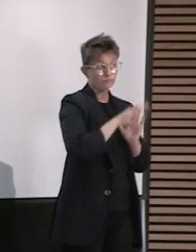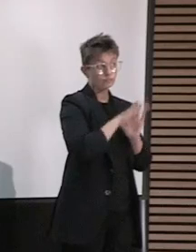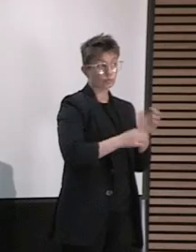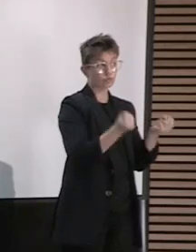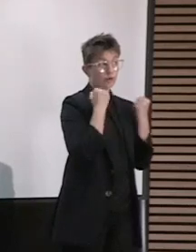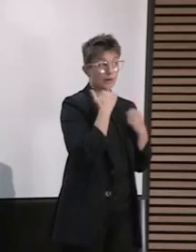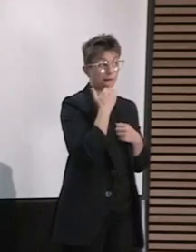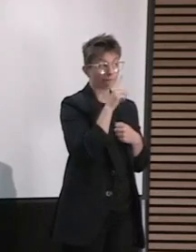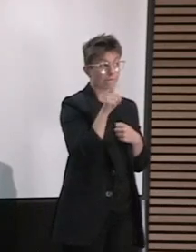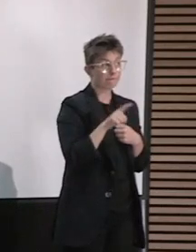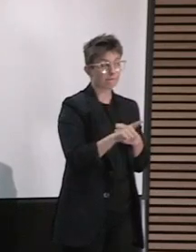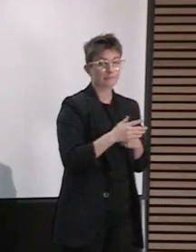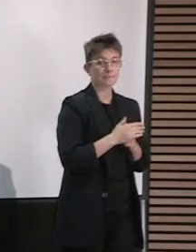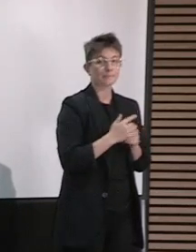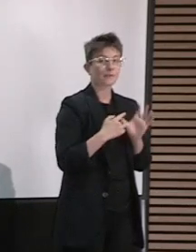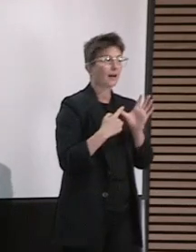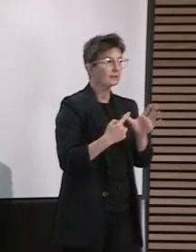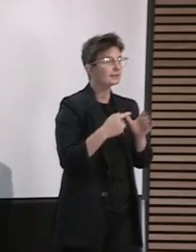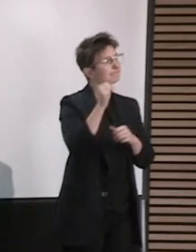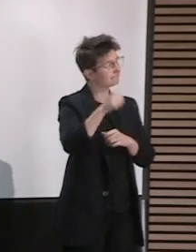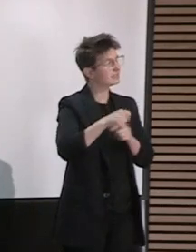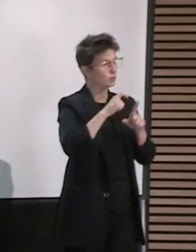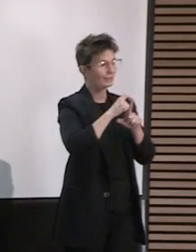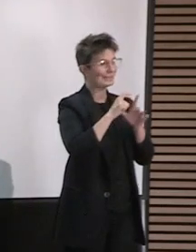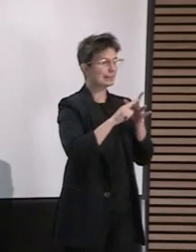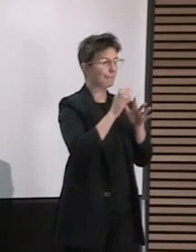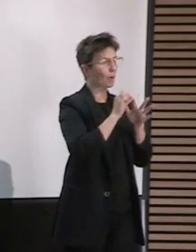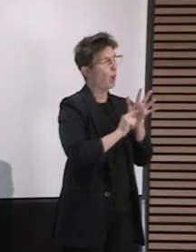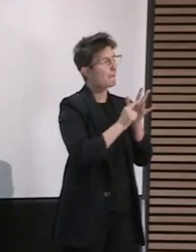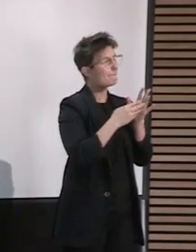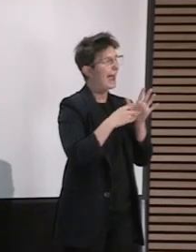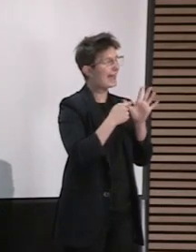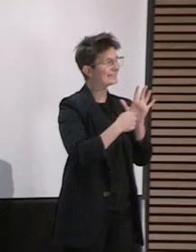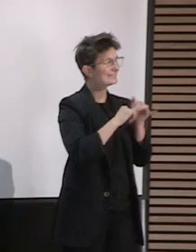kawa me te nga mahi kua kawea ki reira? ROTAI